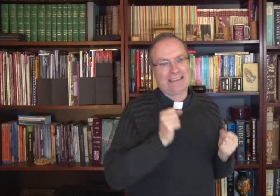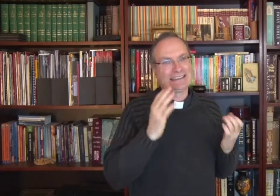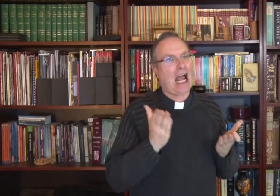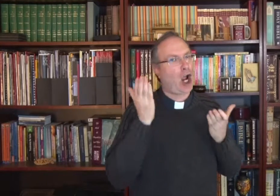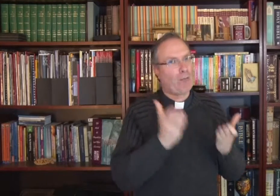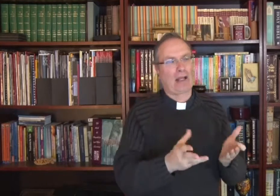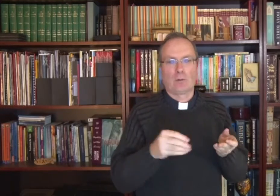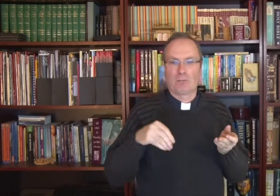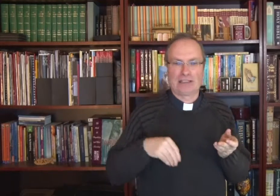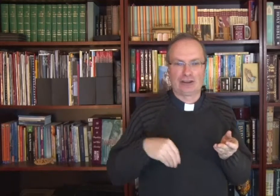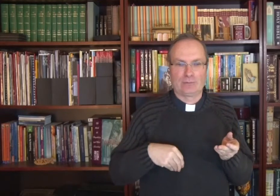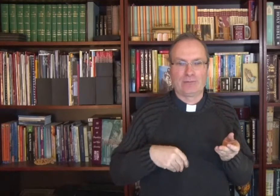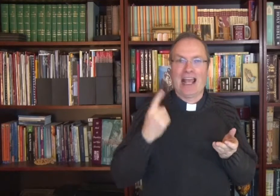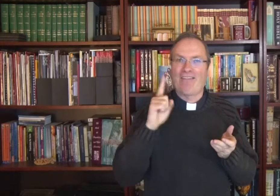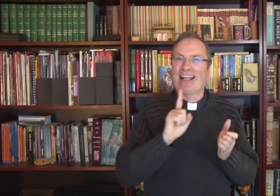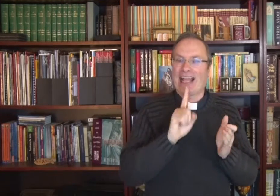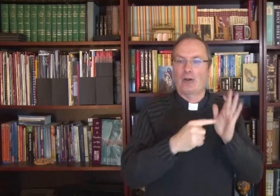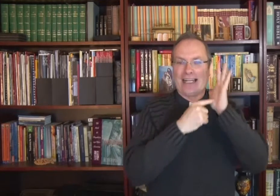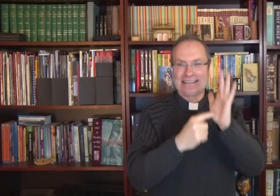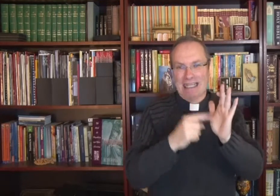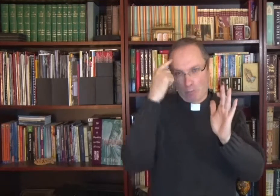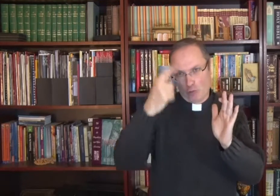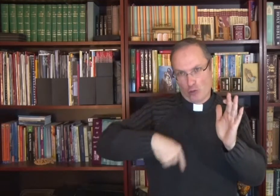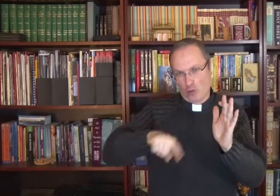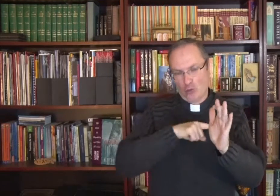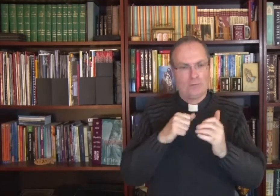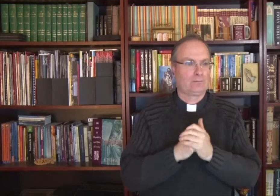sans commettre de péché, afin d’être un exemple pour nous.